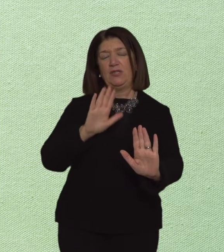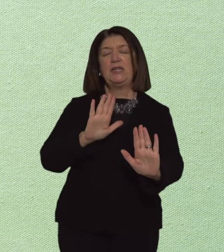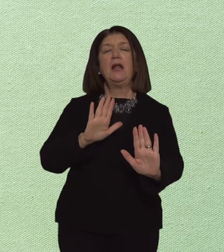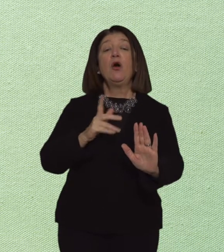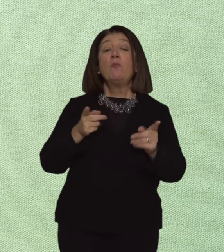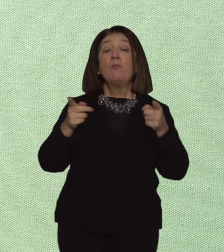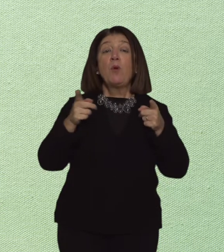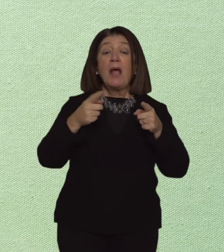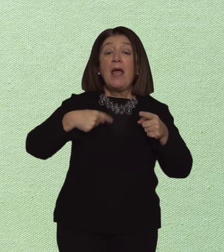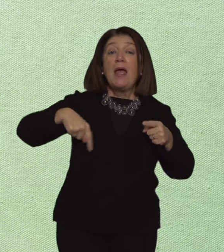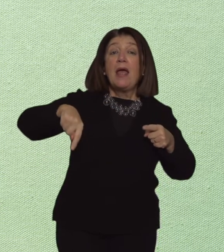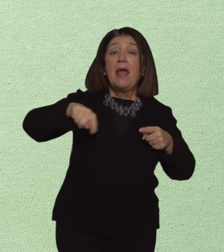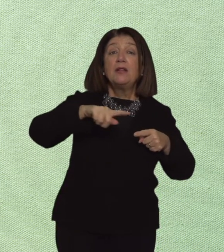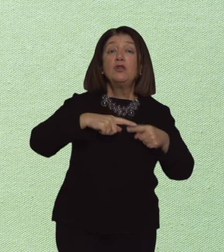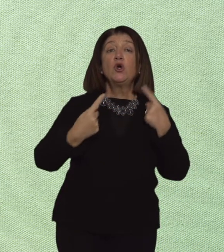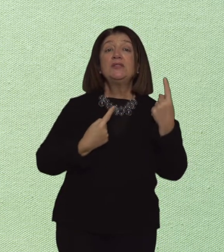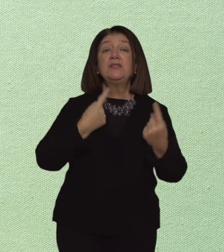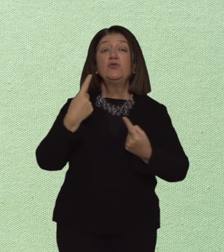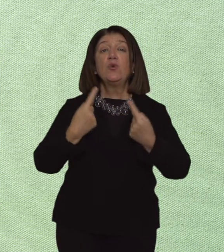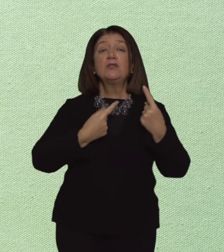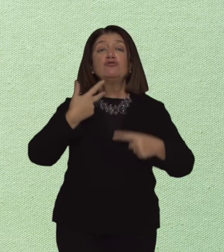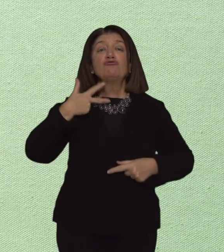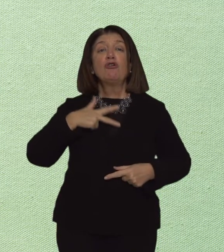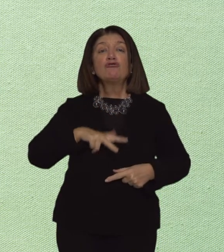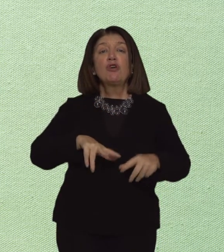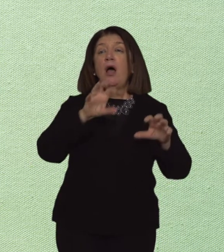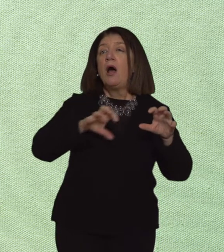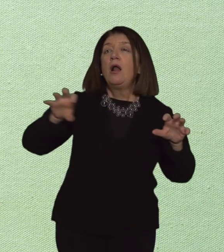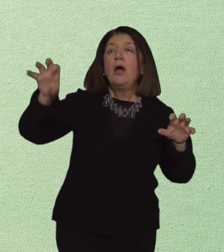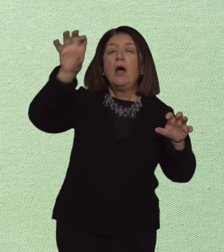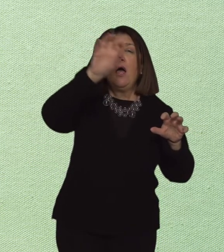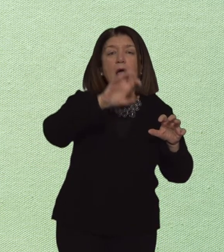contesto sociale geopolitico veramente tanto complesso, un po' per la pandemia, un po' per